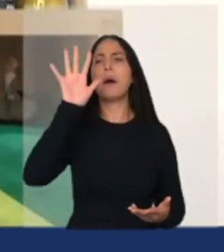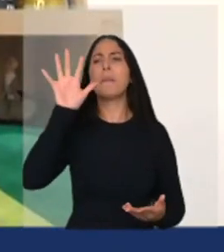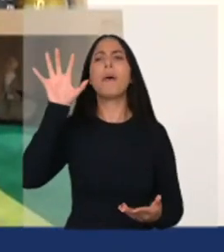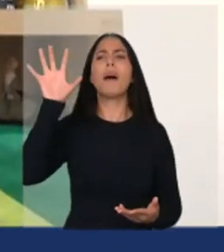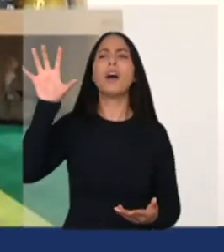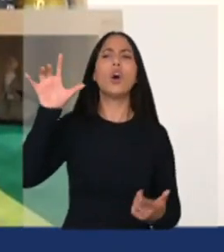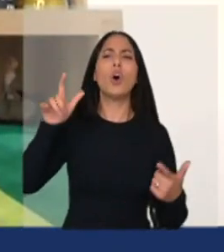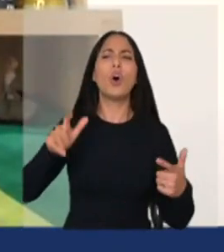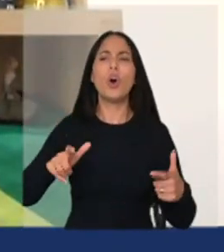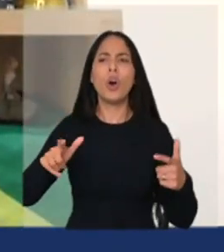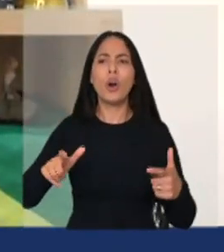CARENTES QUE O SENHOR ESTÁ ATENDENDO, ATRAVÀS DE CESTAS